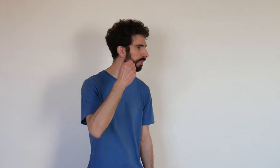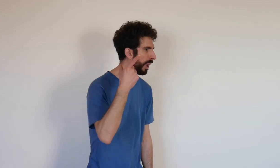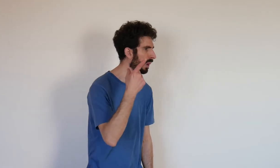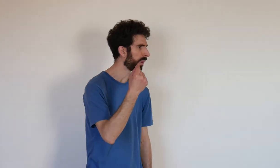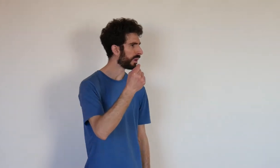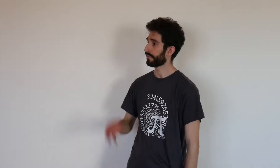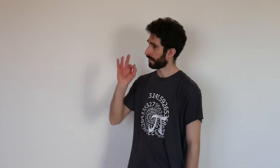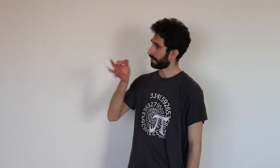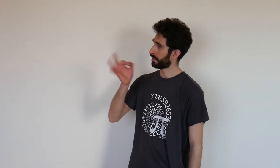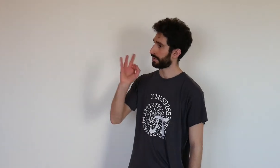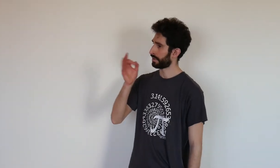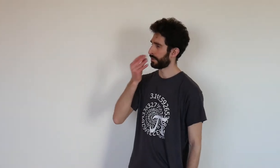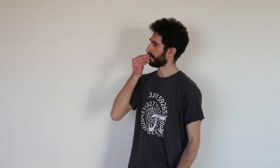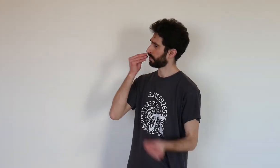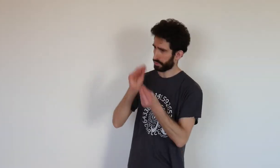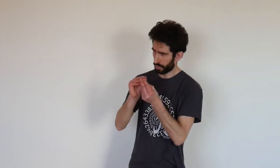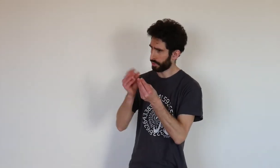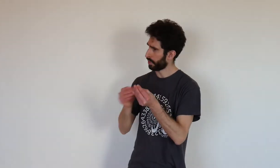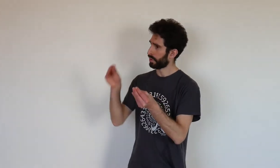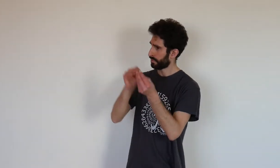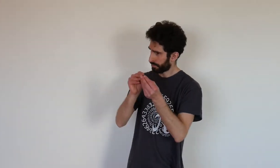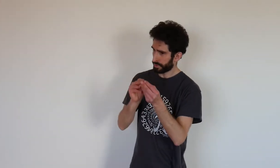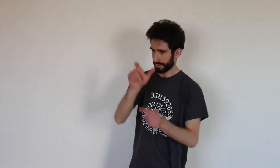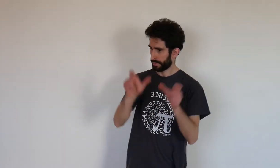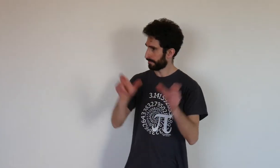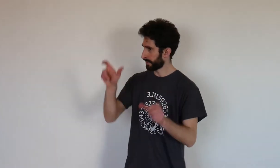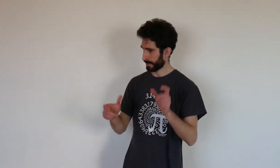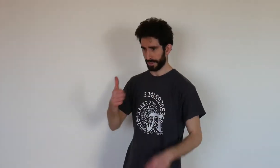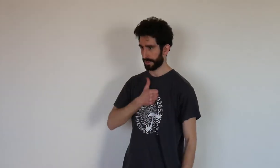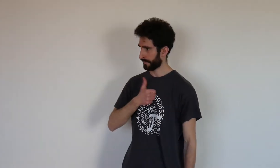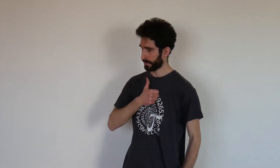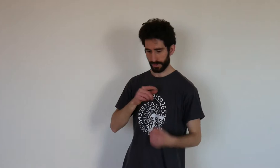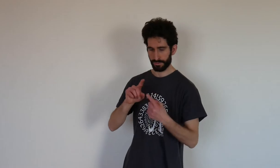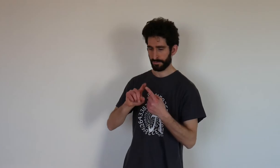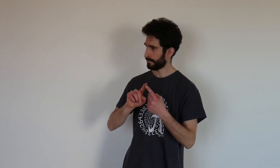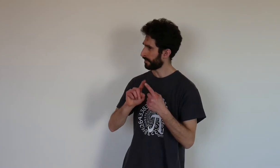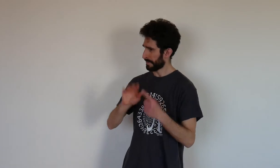Déjà ?! Oui, c'est tôt ! En plus, les empreintes